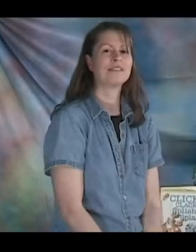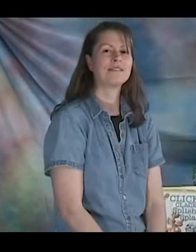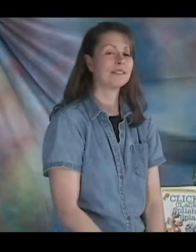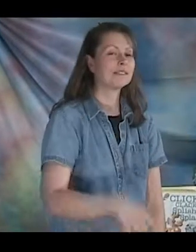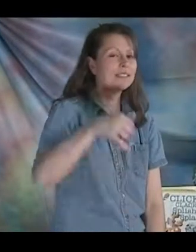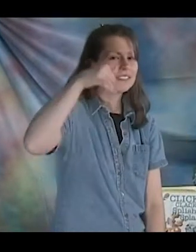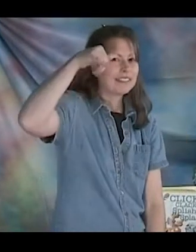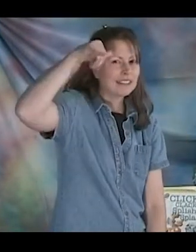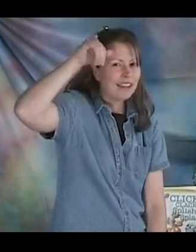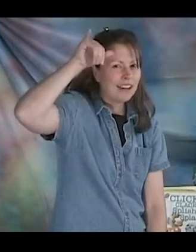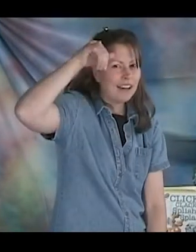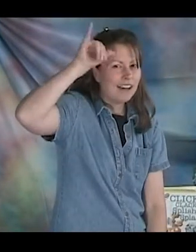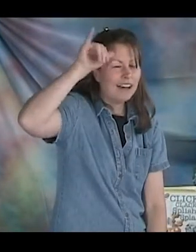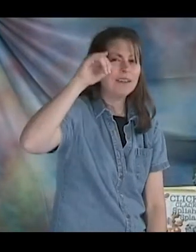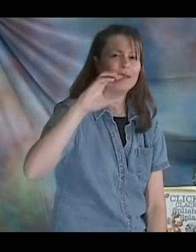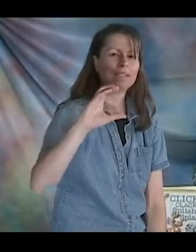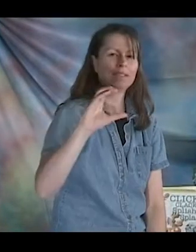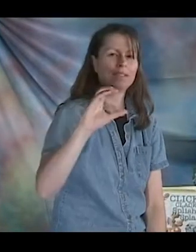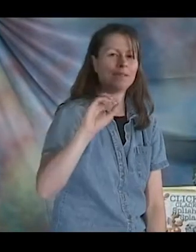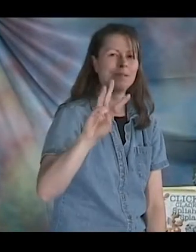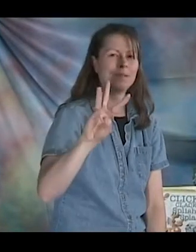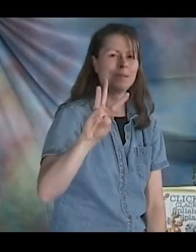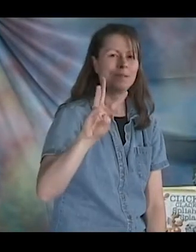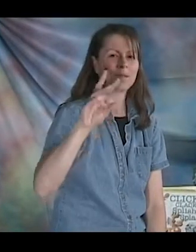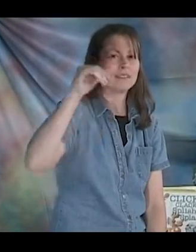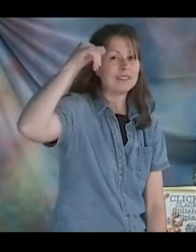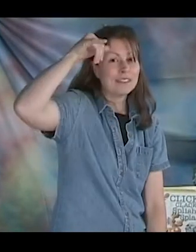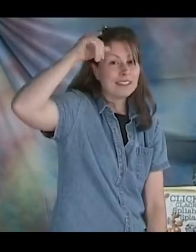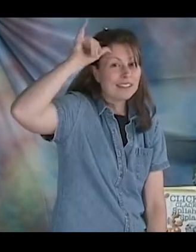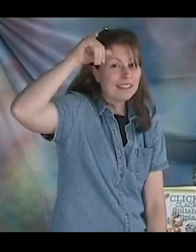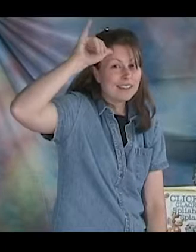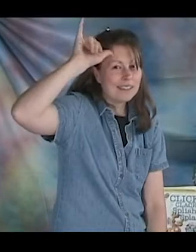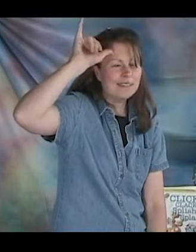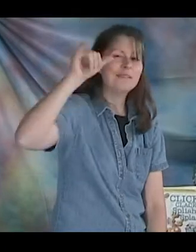vaca c-o-w vaca